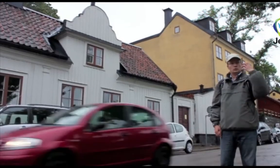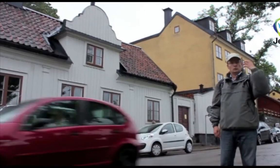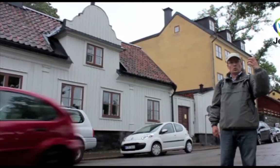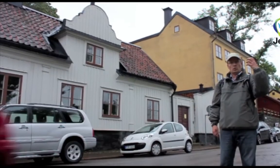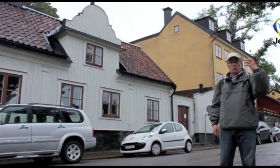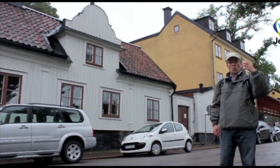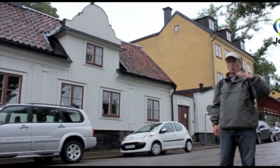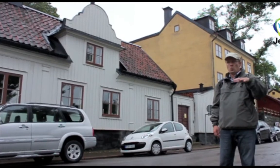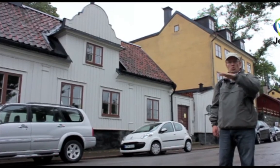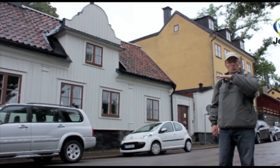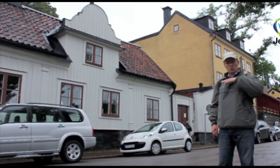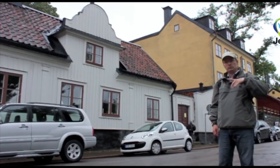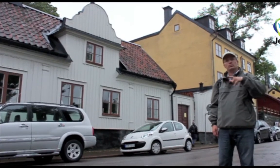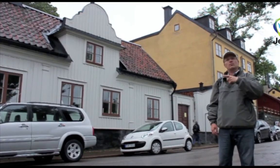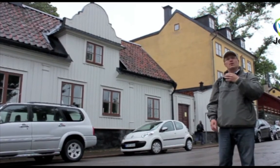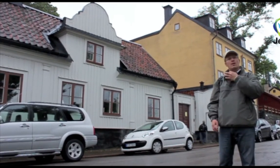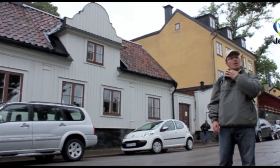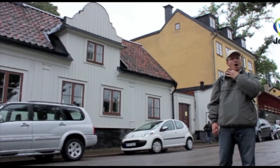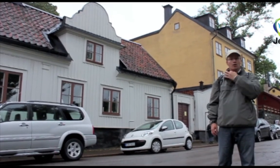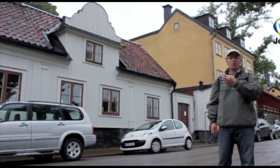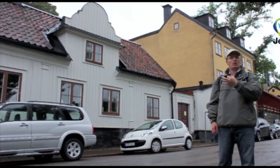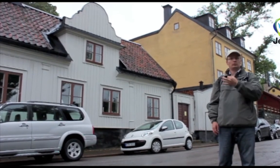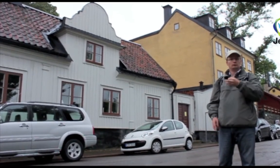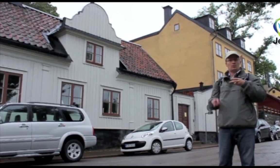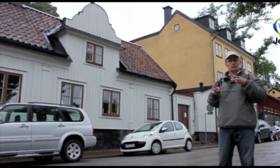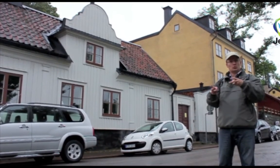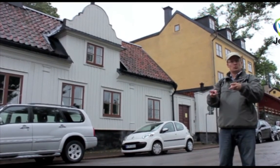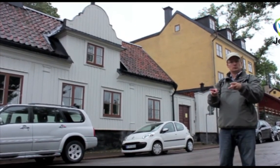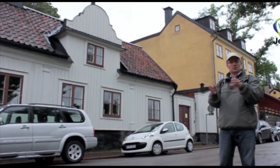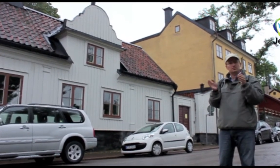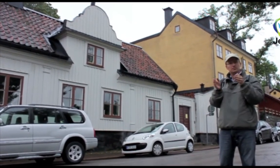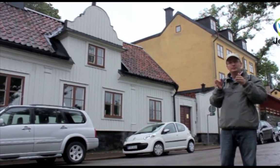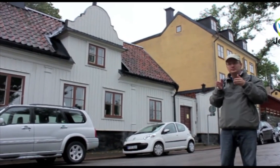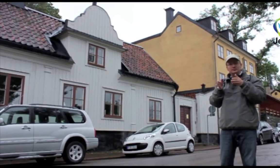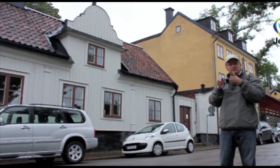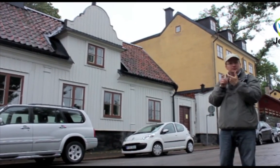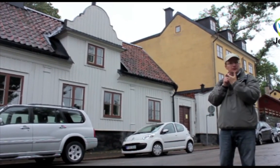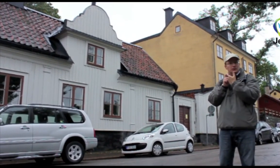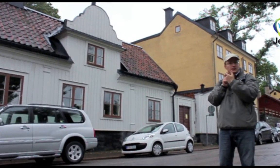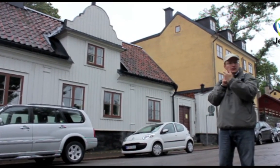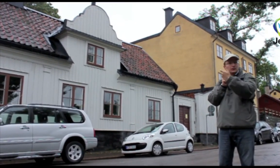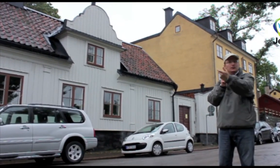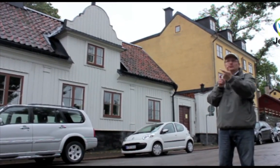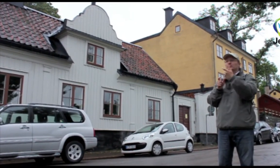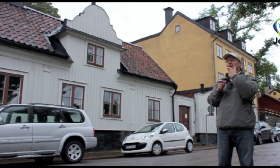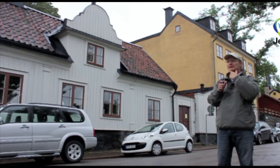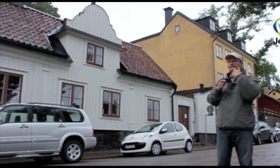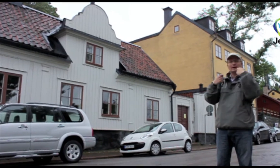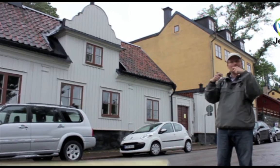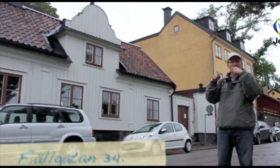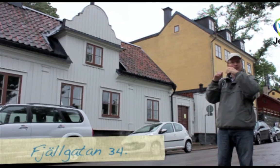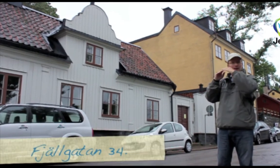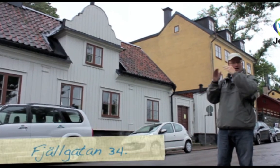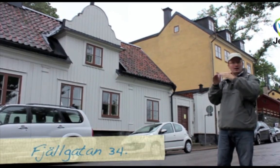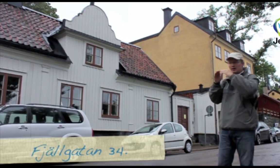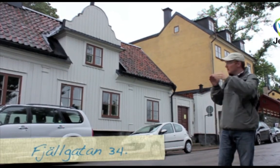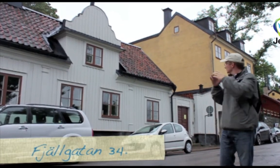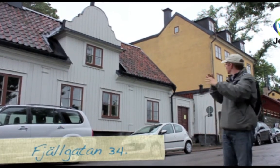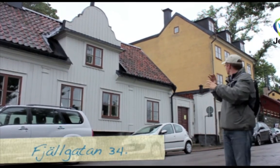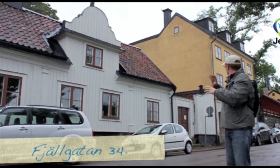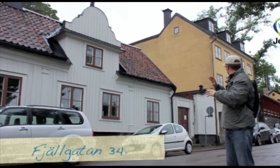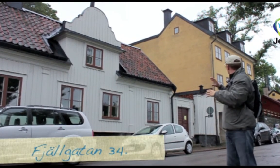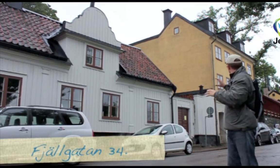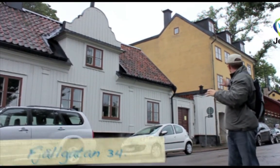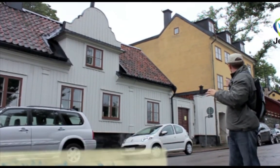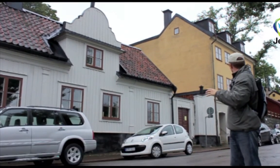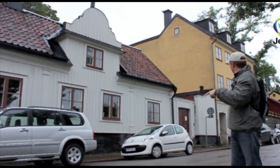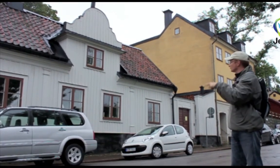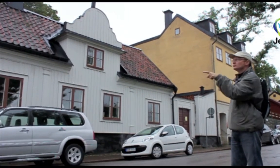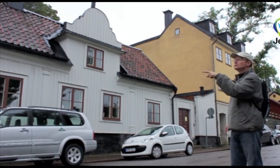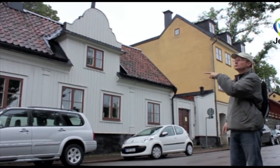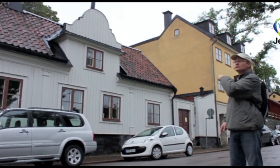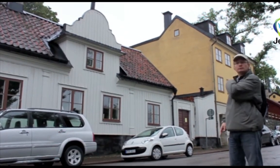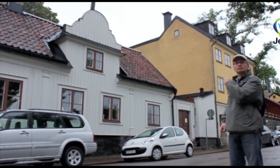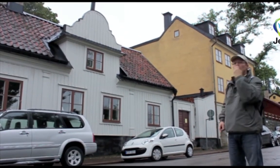Stockholm leghangulatosabb utcája, régi épületekkel. Mikor épültek?